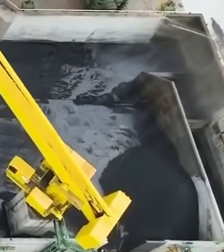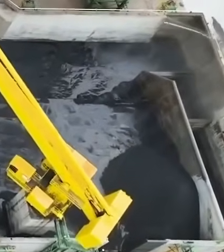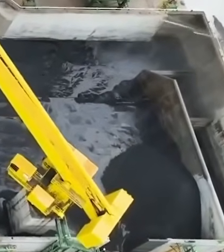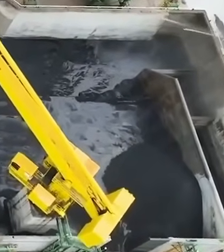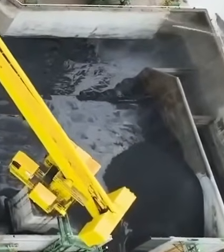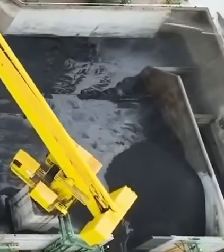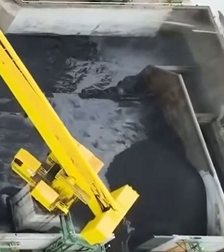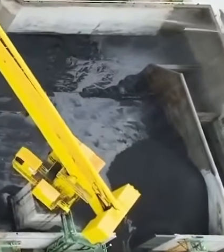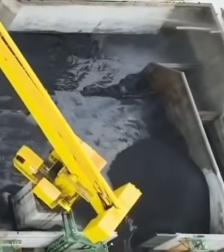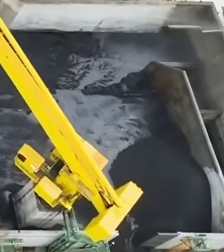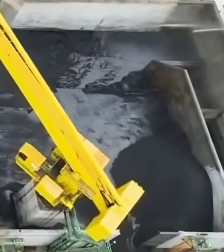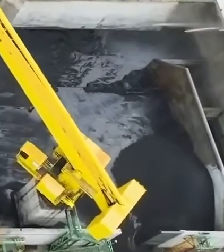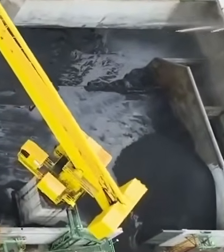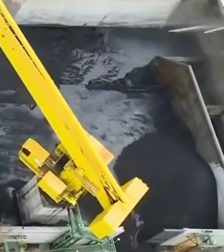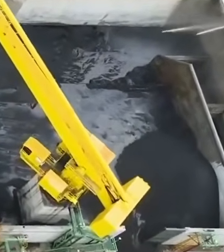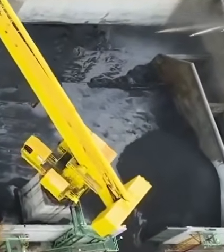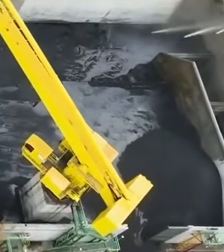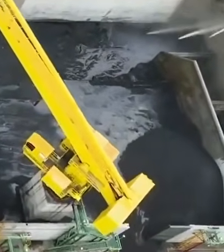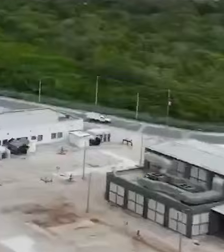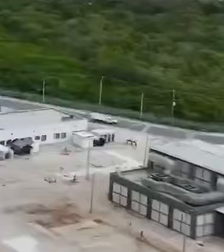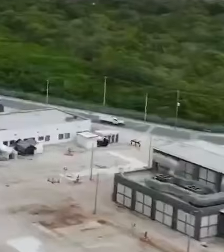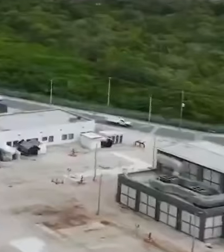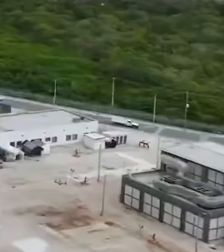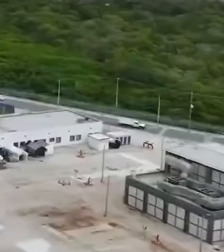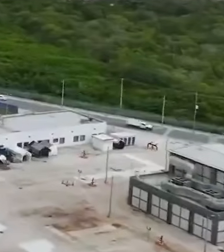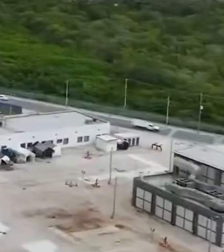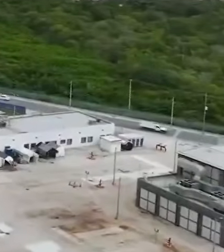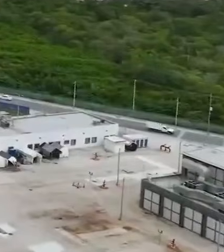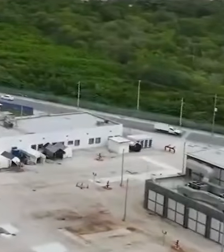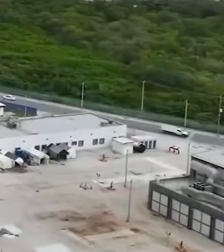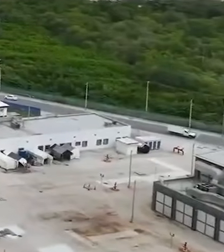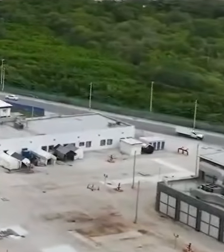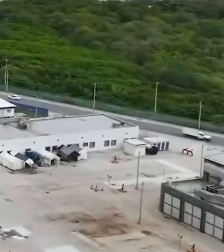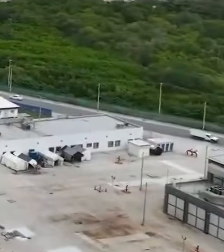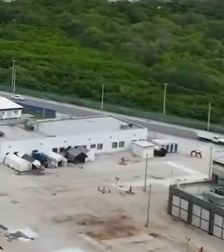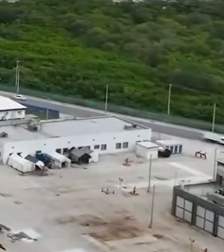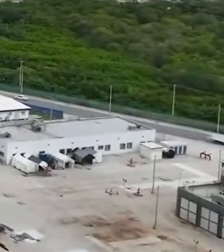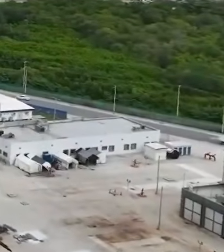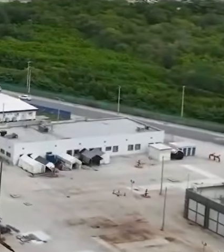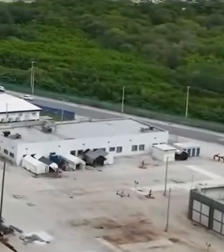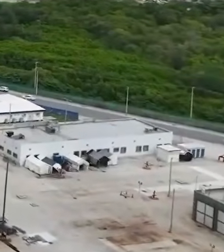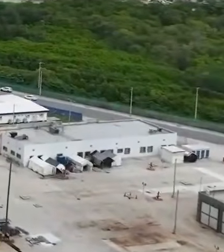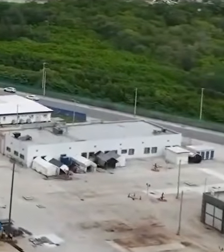en otras industrias esta planta nos permite destruir el combolo de la refinería Esta es